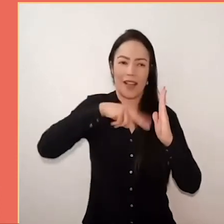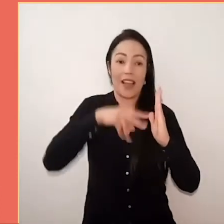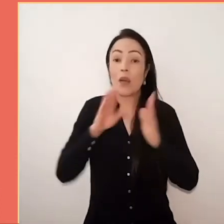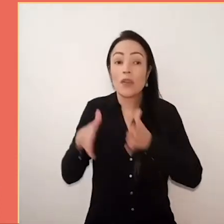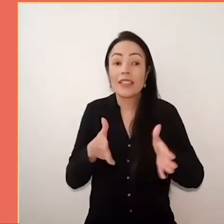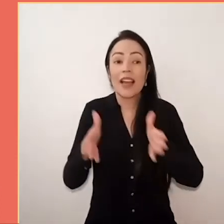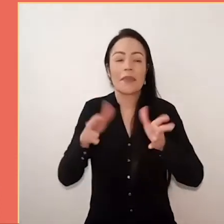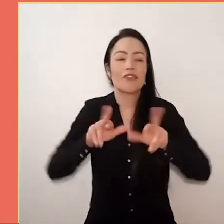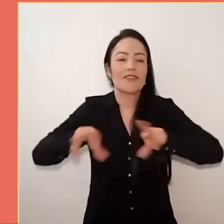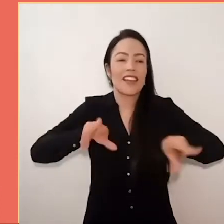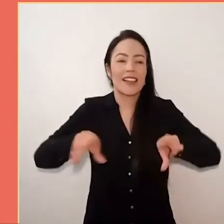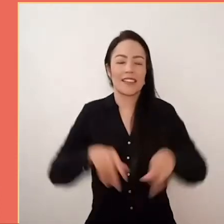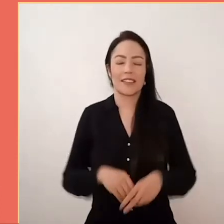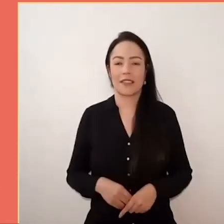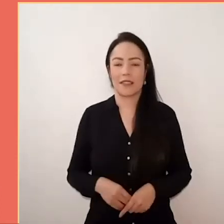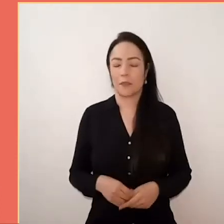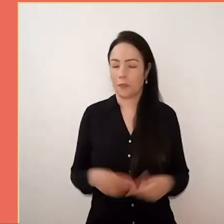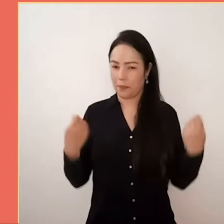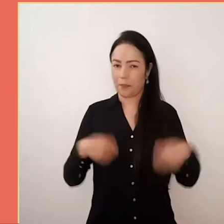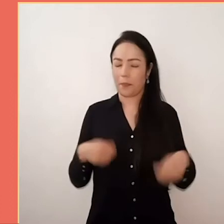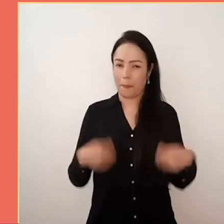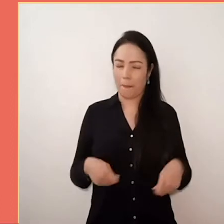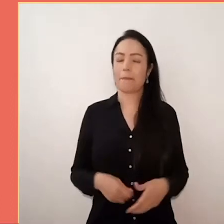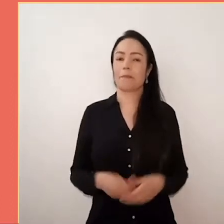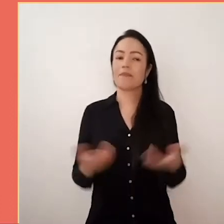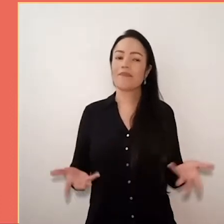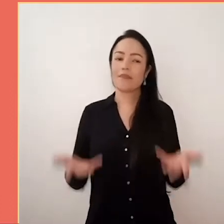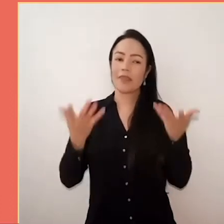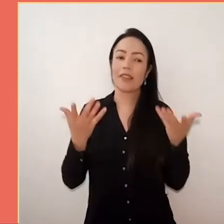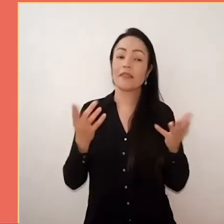Então, eu acho que a gente precisa atinar pra uma questão que é…